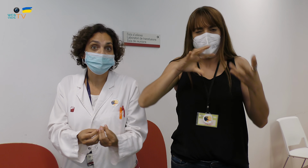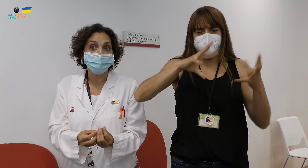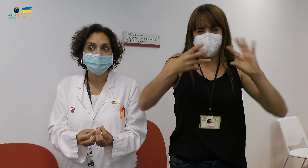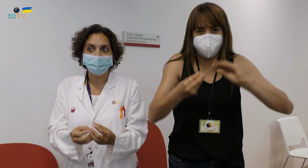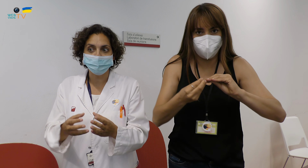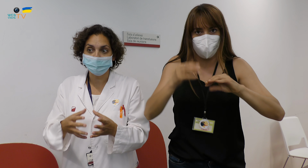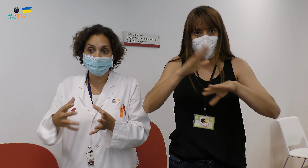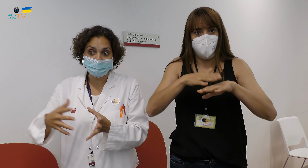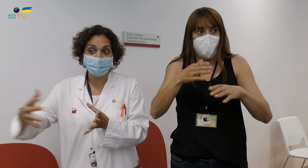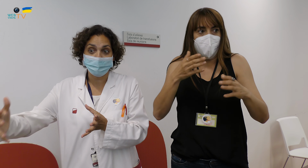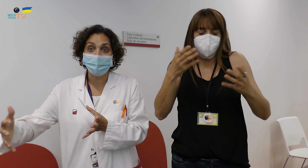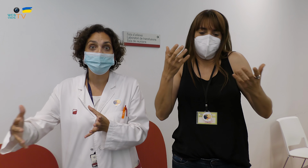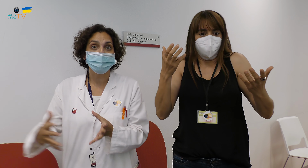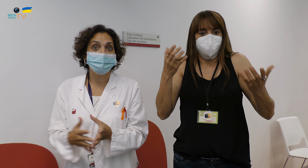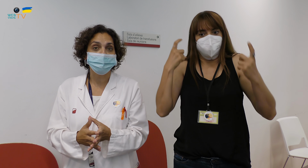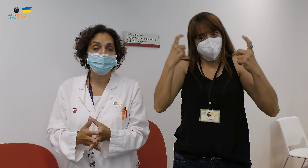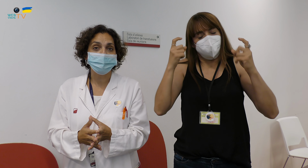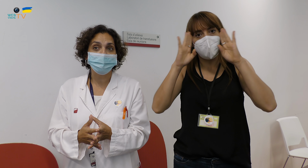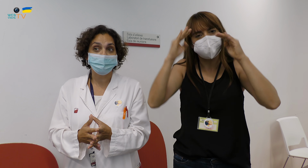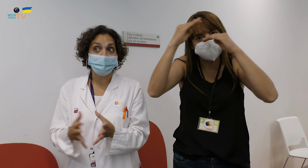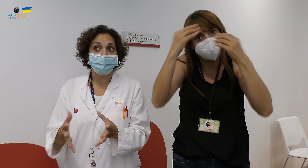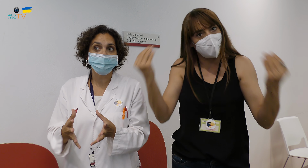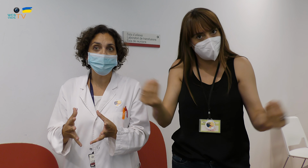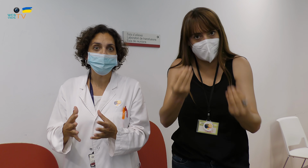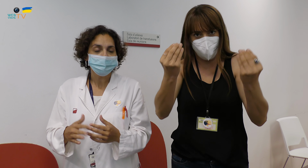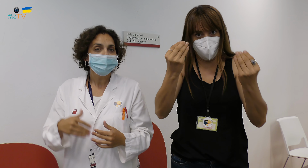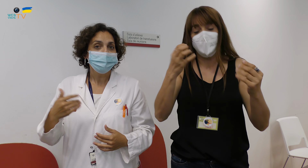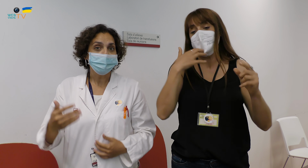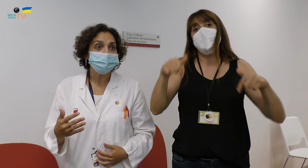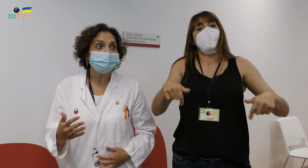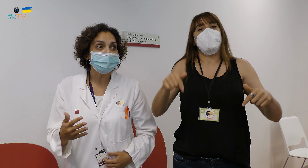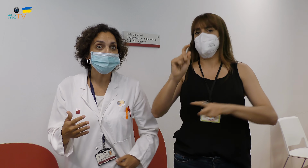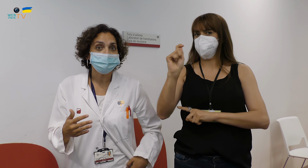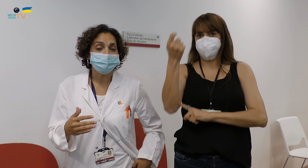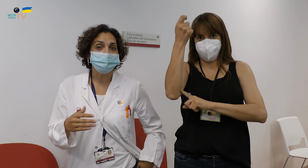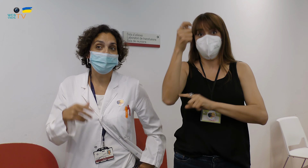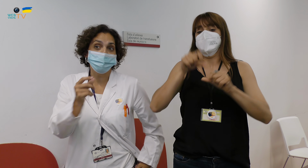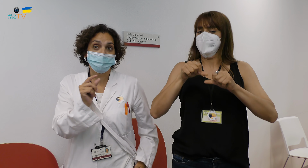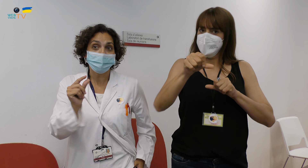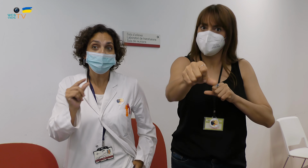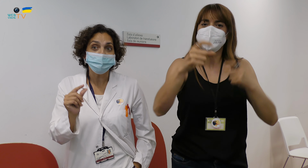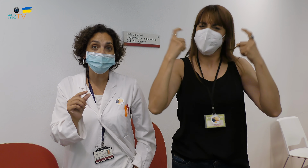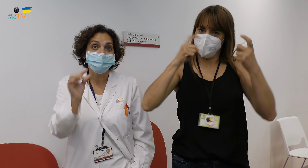Algunes les hem deixat i quedaran després d’aquesta campanya i altres com la formació,